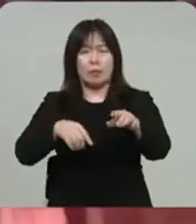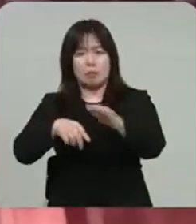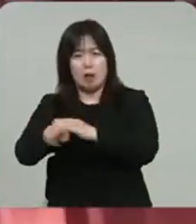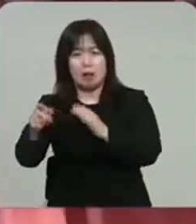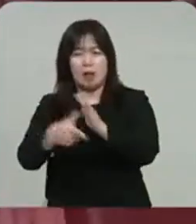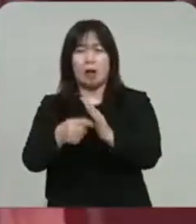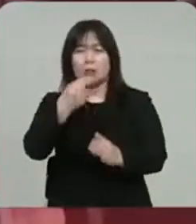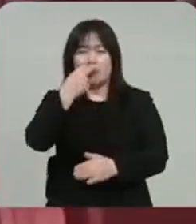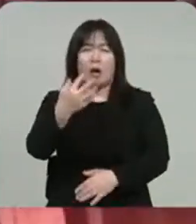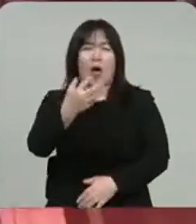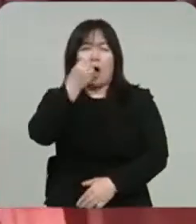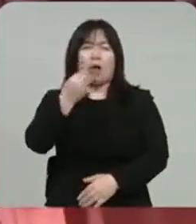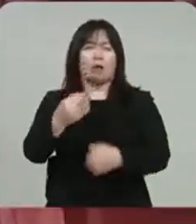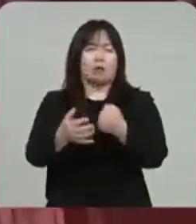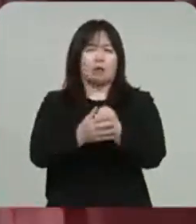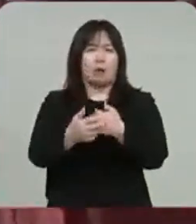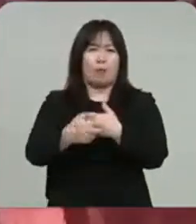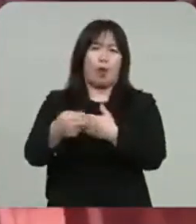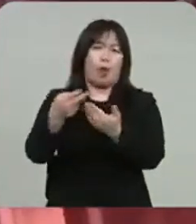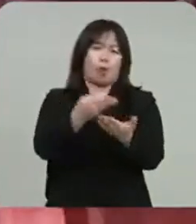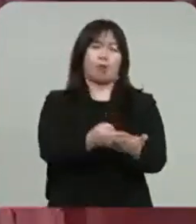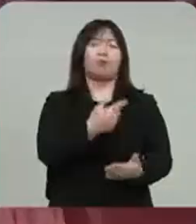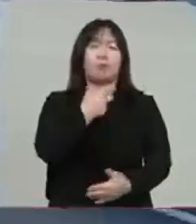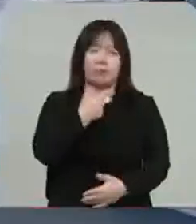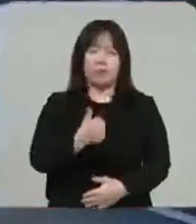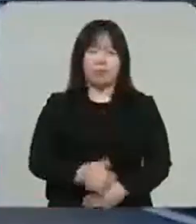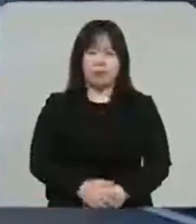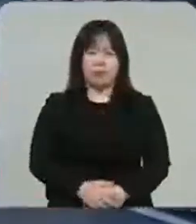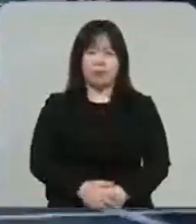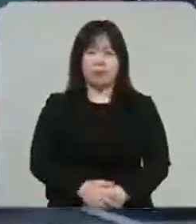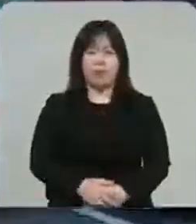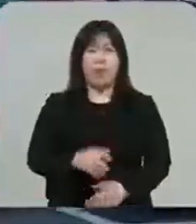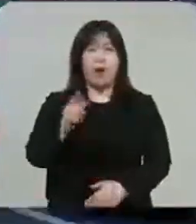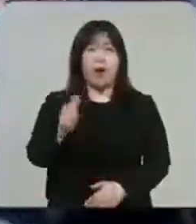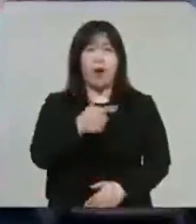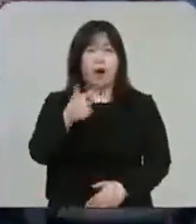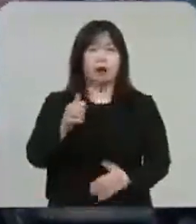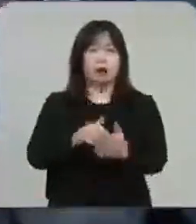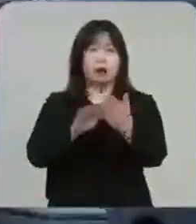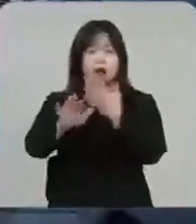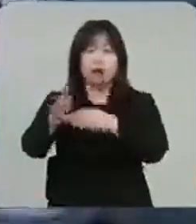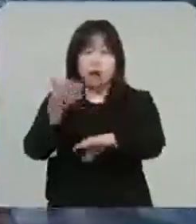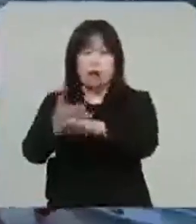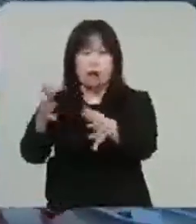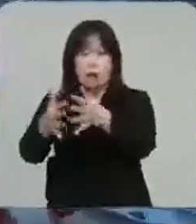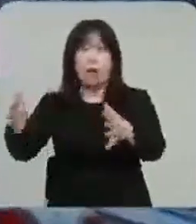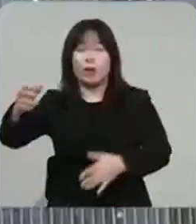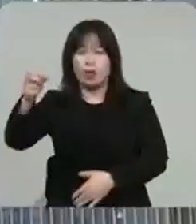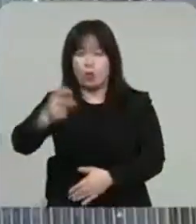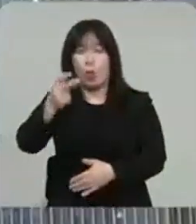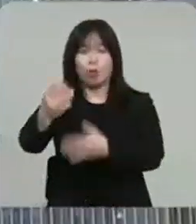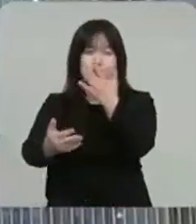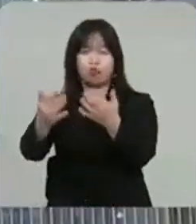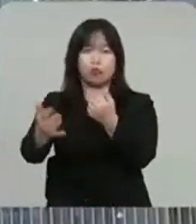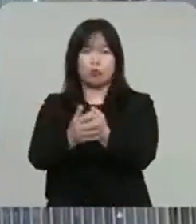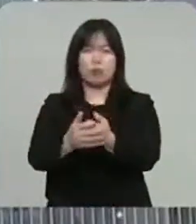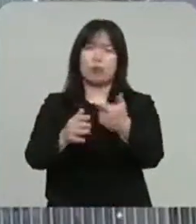를 마시고 다쳐 병원으로 옮겨졌 습니다. 하루 뒤 익산의 다른 아파트에서 도 불이 나 주민 60여 명이 대피